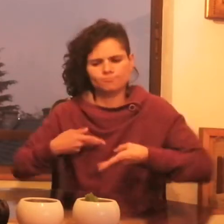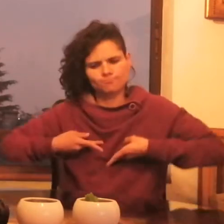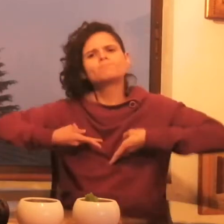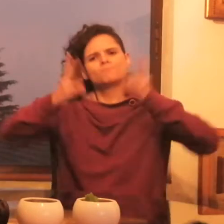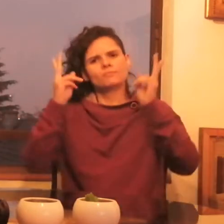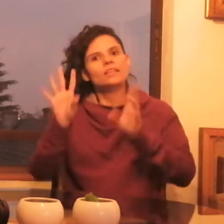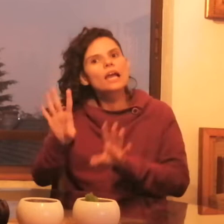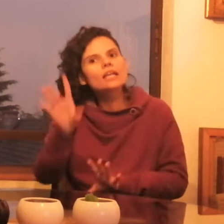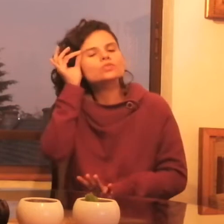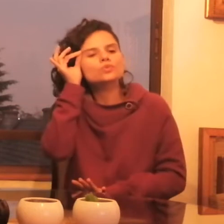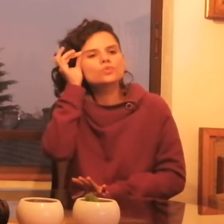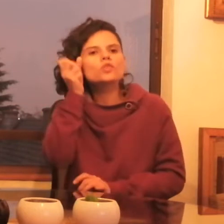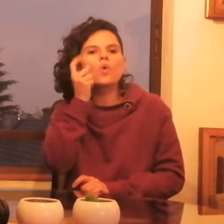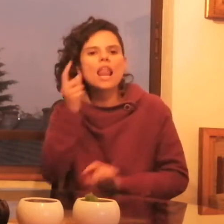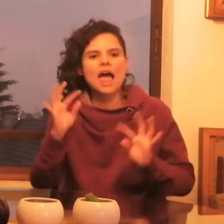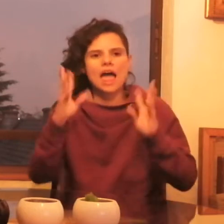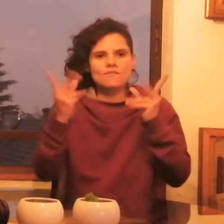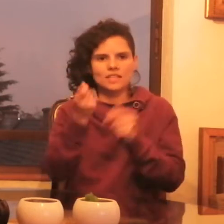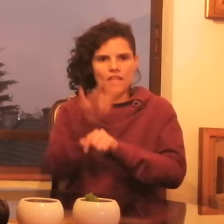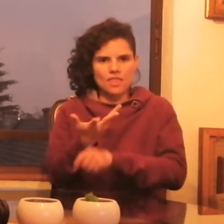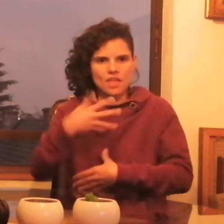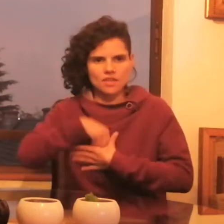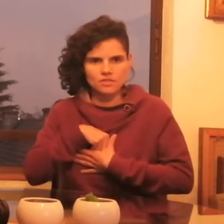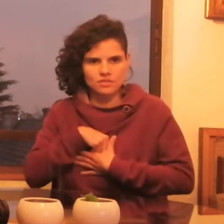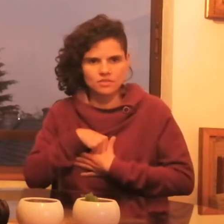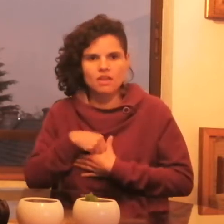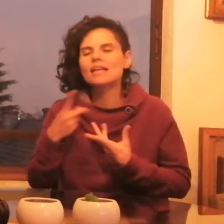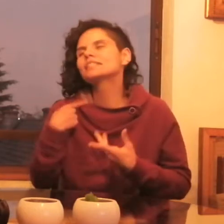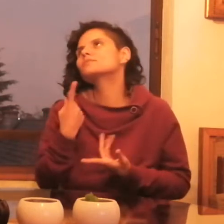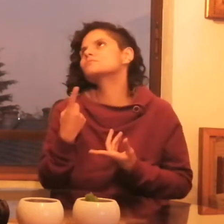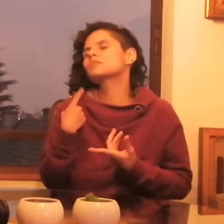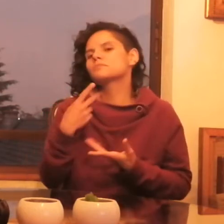cuáles son las habilidades que uno tiene - claro, ese sería mi mensaje y escuchen todosjuntosradio.cl